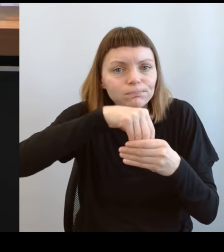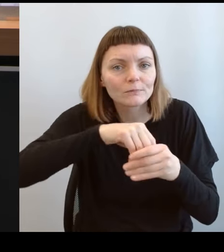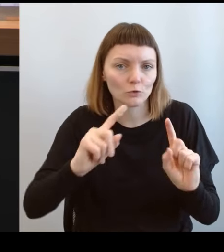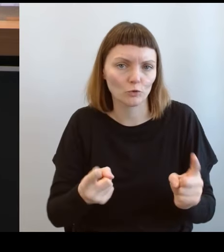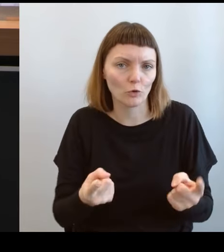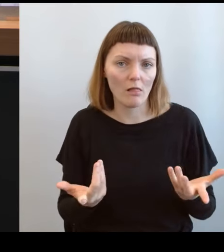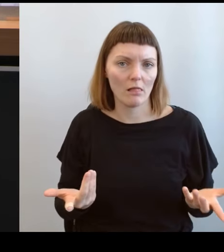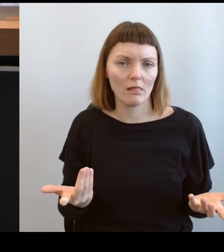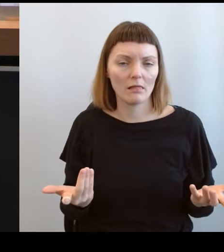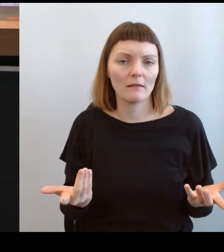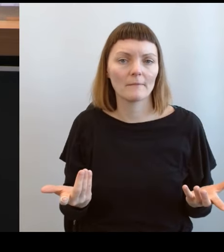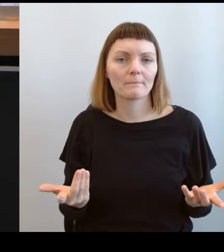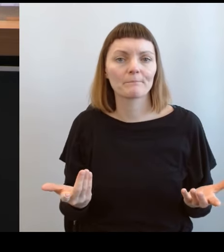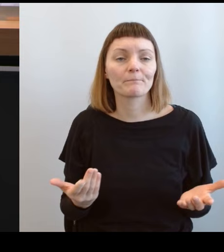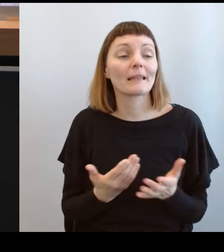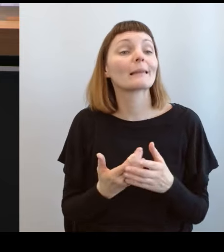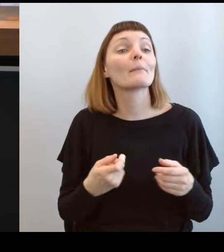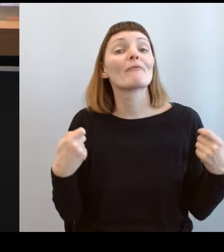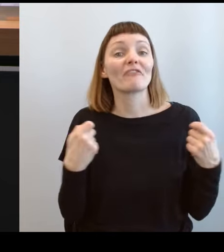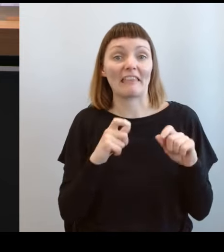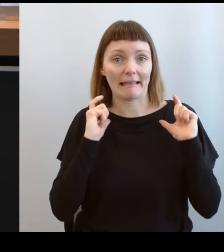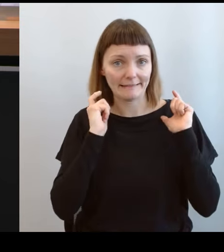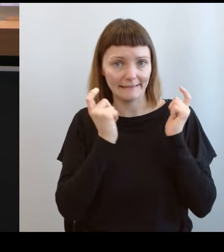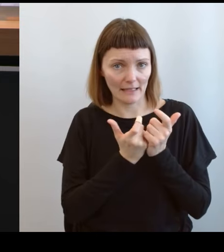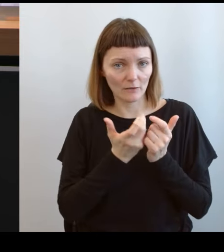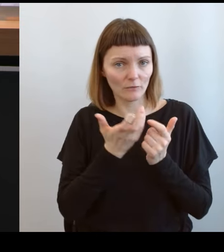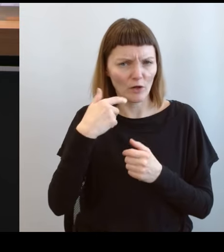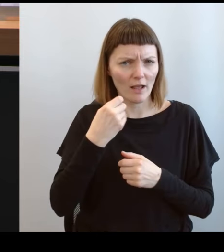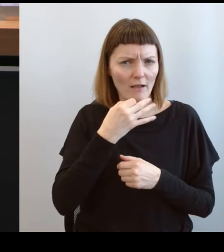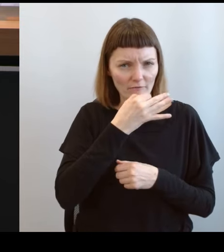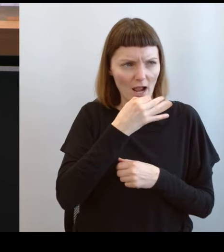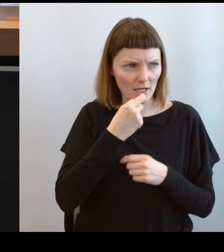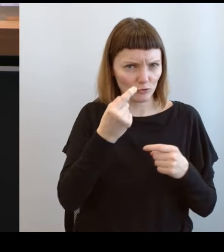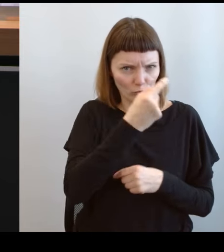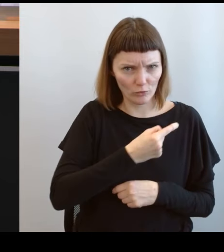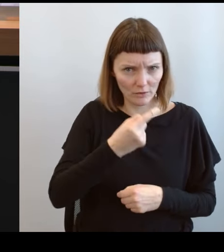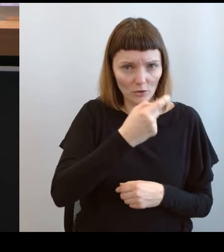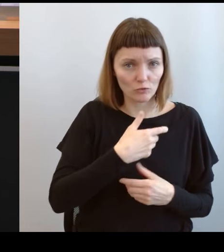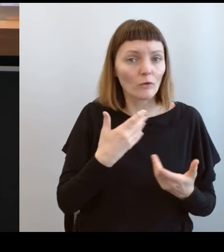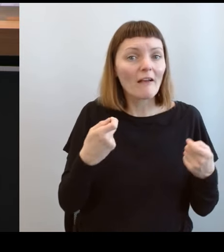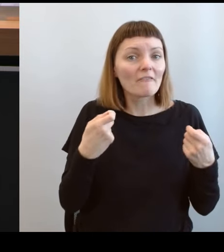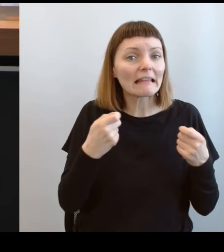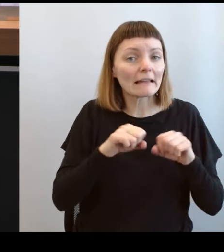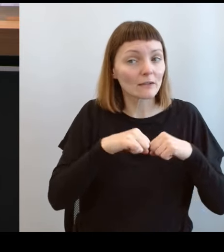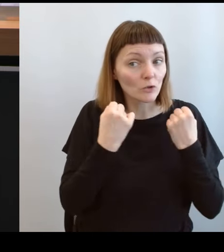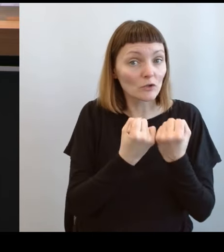mal was über die Finanzlage gesagt. Ich finde es also ein bisschen unehrlich, wenn man jetzt hier die Erwartung weckt, als würde